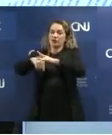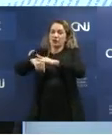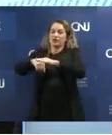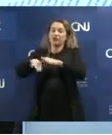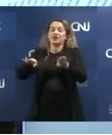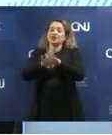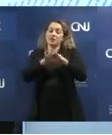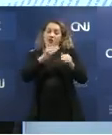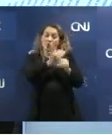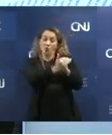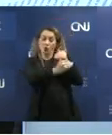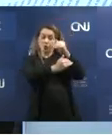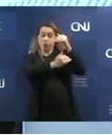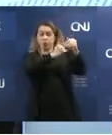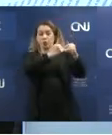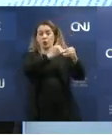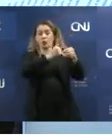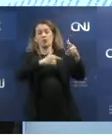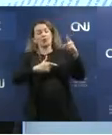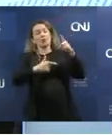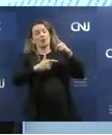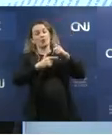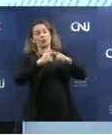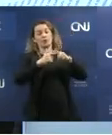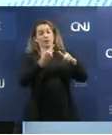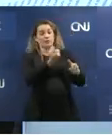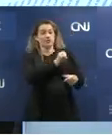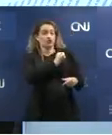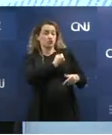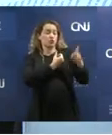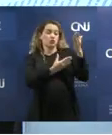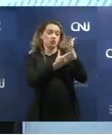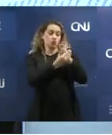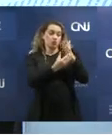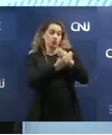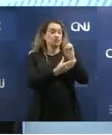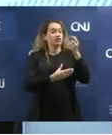uma questão de número de processos ou de vara em se tratando de réu preso,